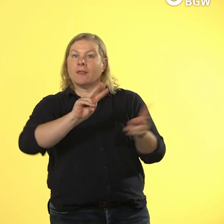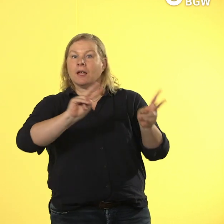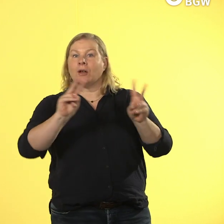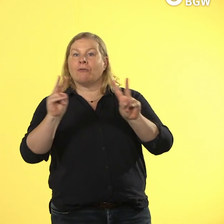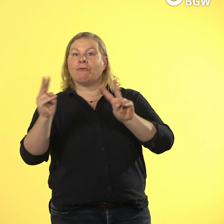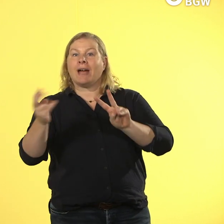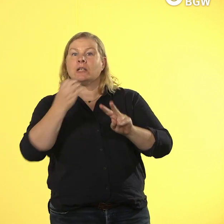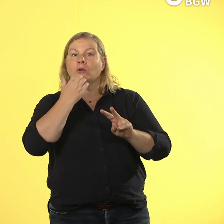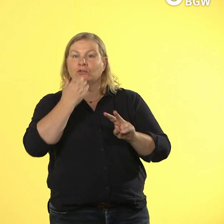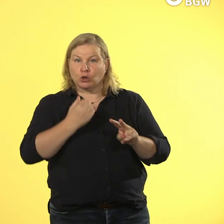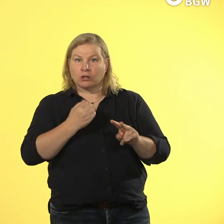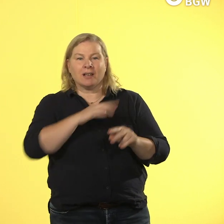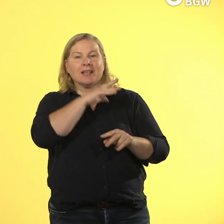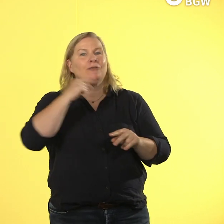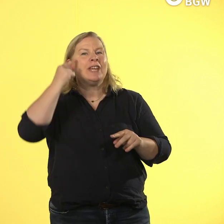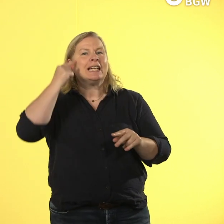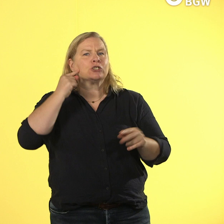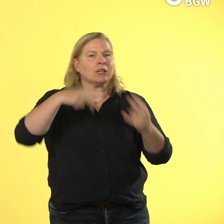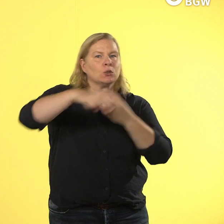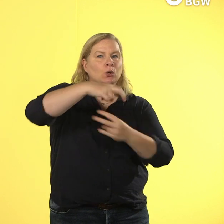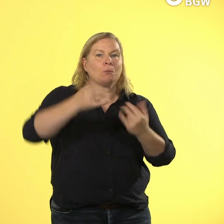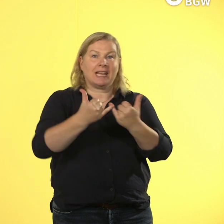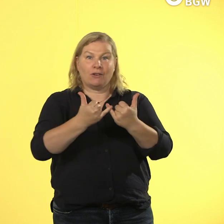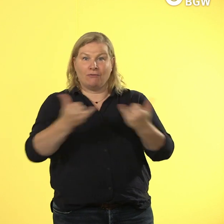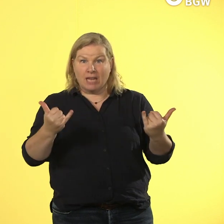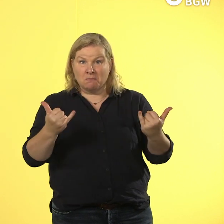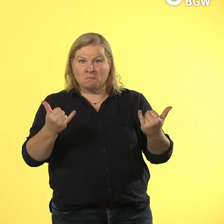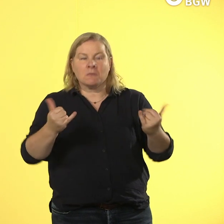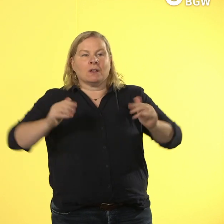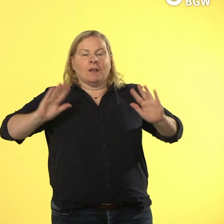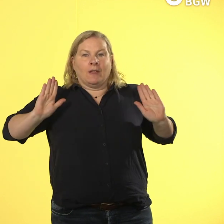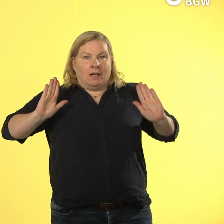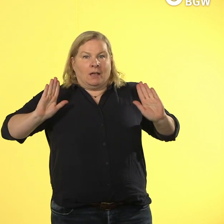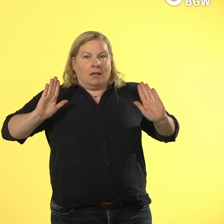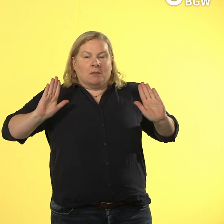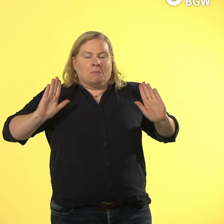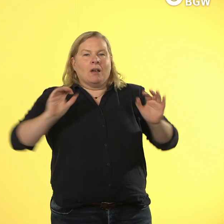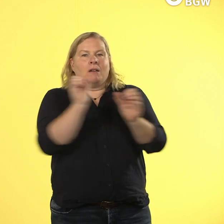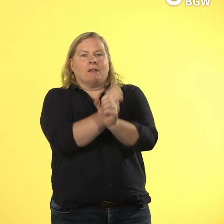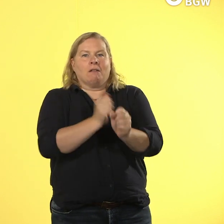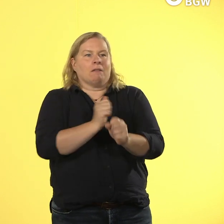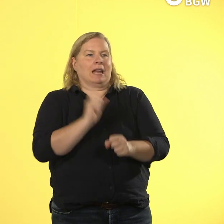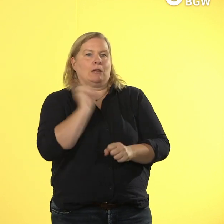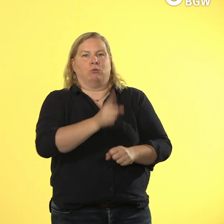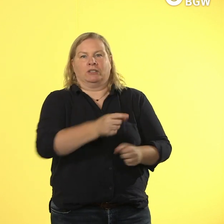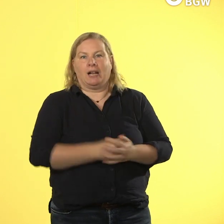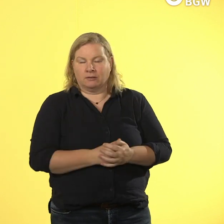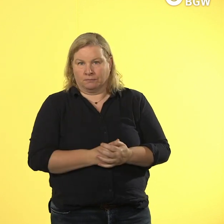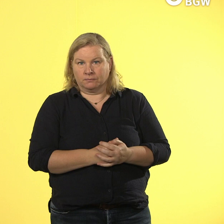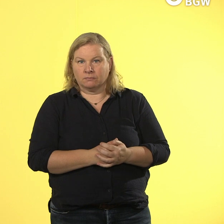Zwar hat Ihre Bereichsleitung mir etwas was erzählt, ich weiß das ein oder andere. Ich weiß die große Krise von Frau Meier.